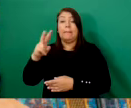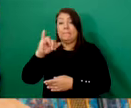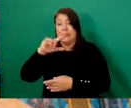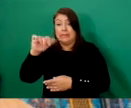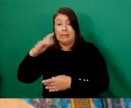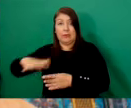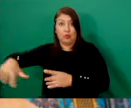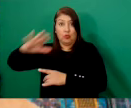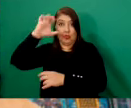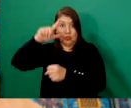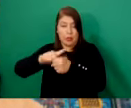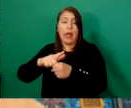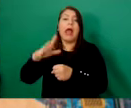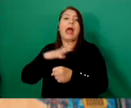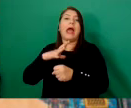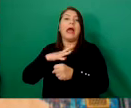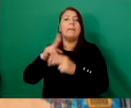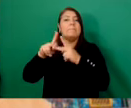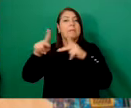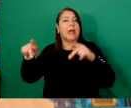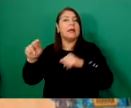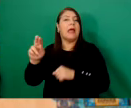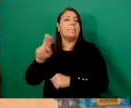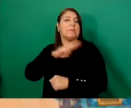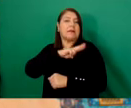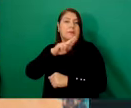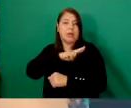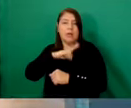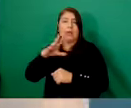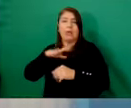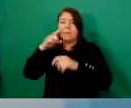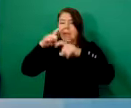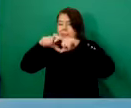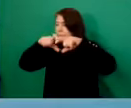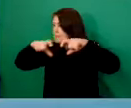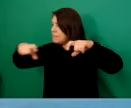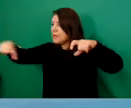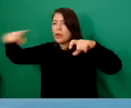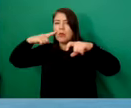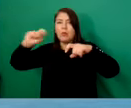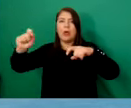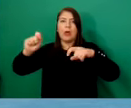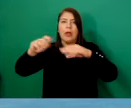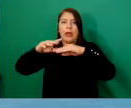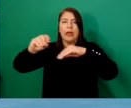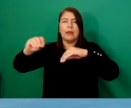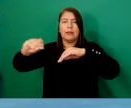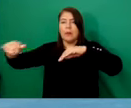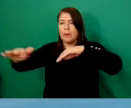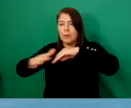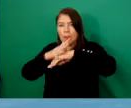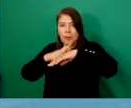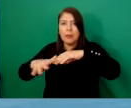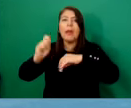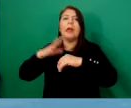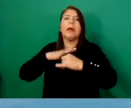Katara también mantiene su propia playa privada, una franja de arena de 1,5 km de largo con